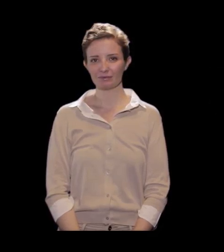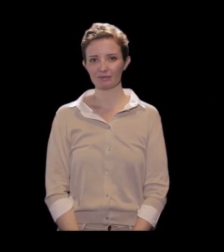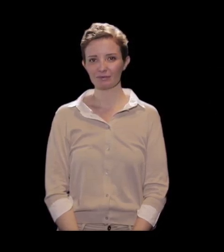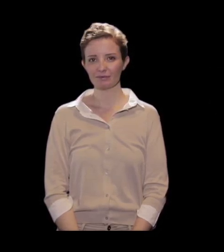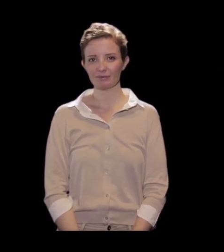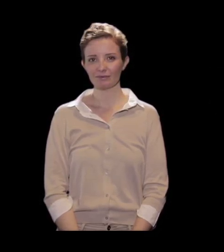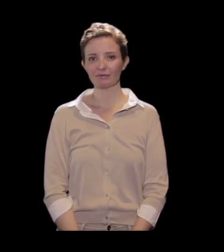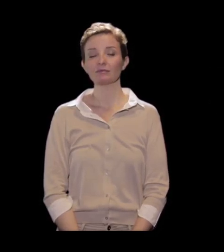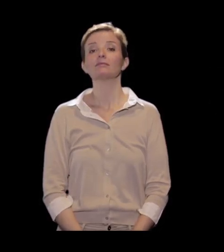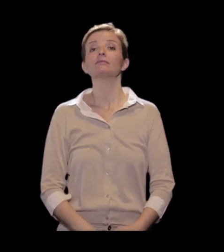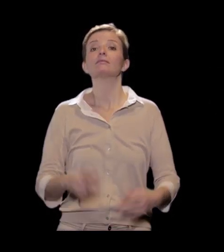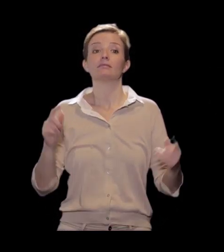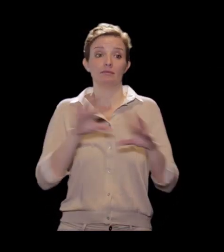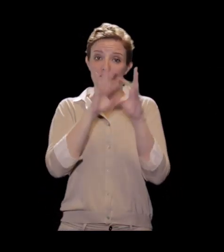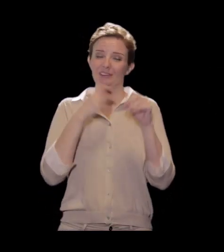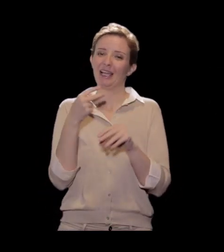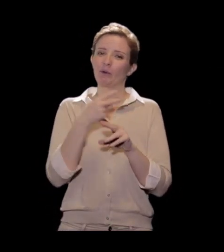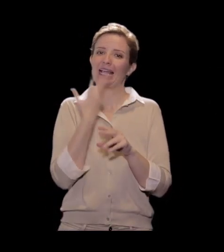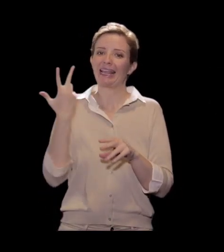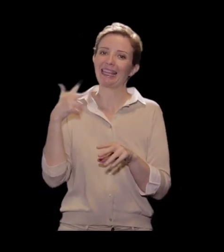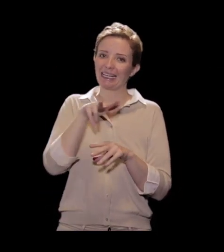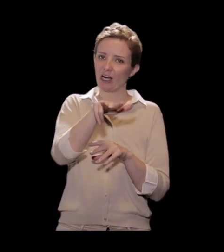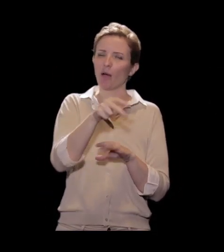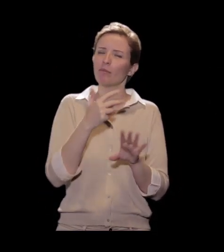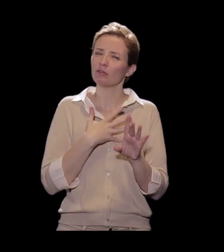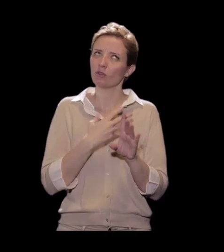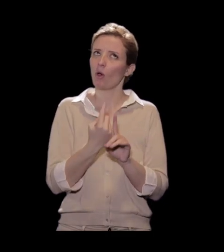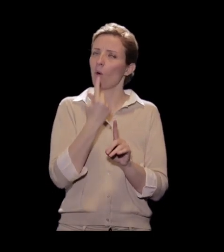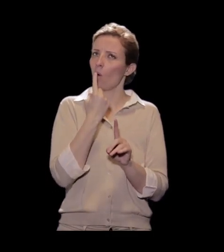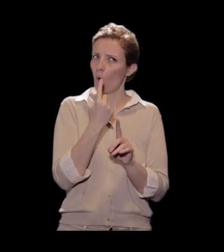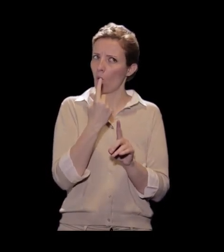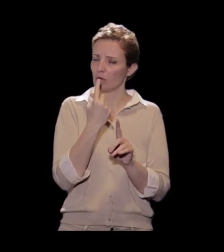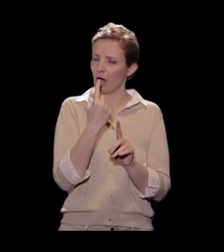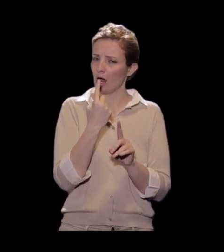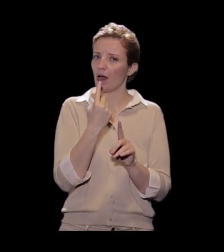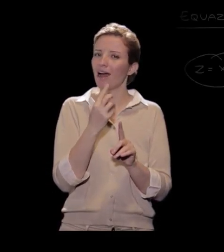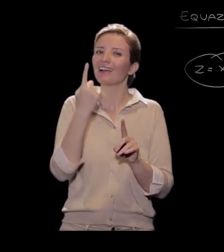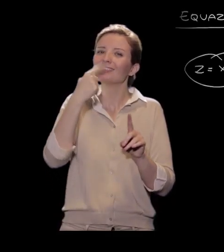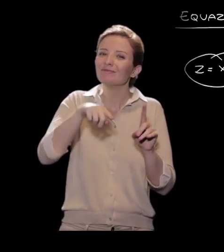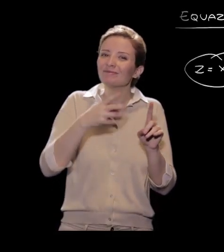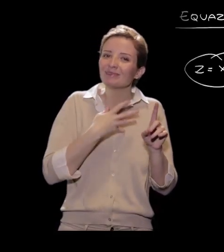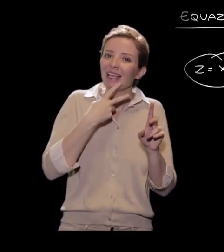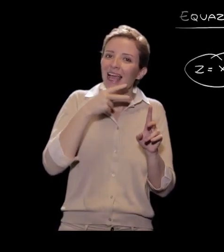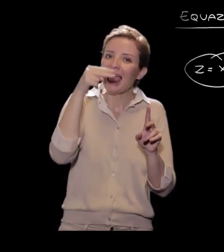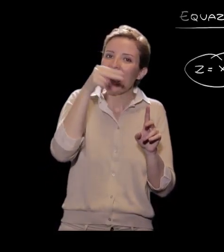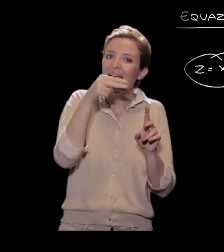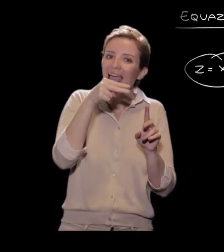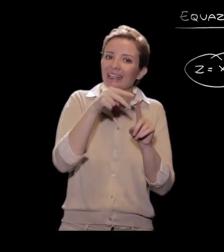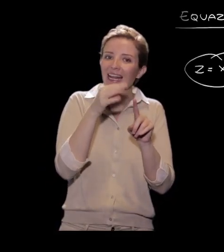Di tutte le trinomie, ce n'è una in particolare che è quella caratterizzata dall'avere la n che abbiamo visto in precedenza,